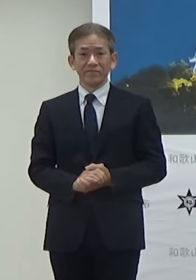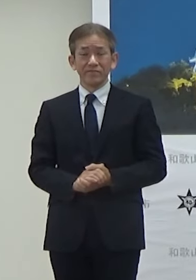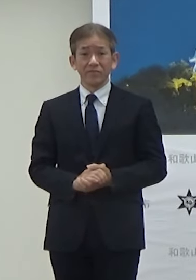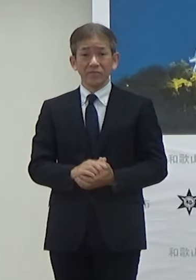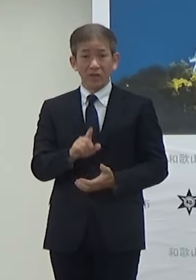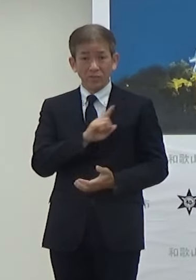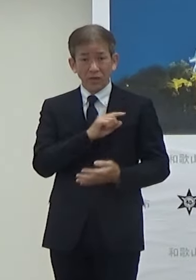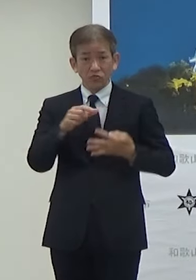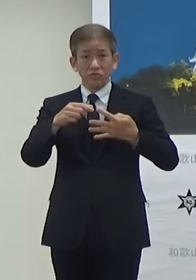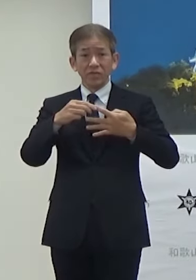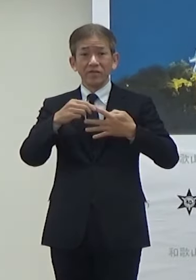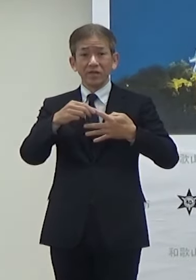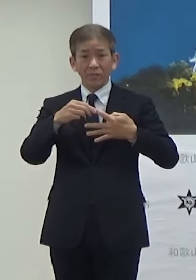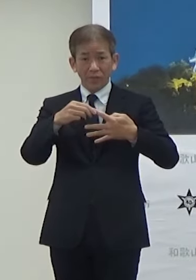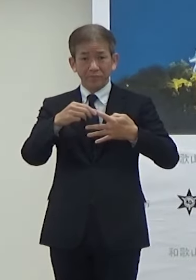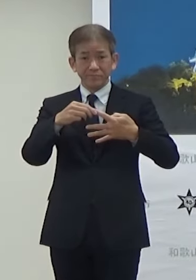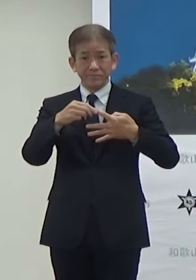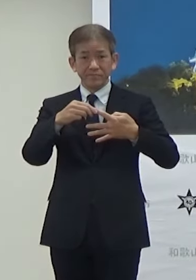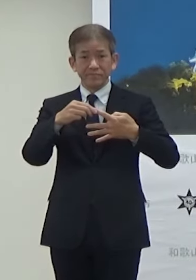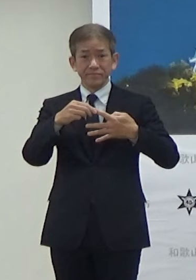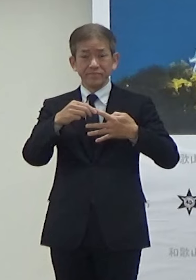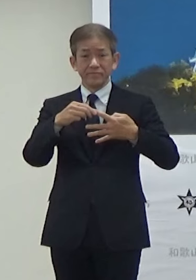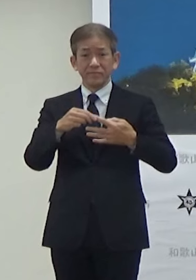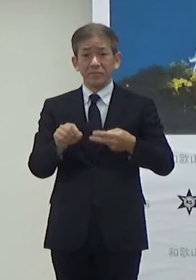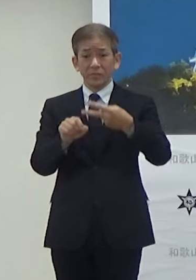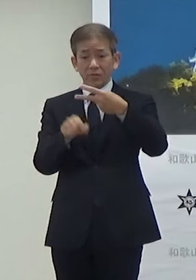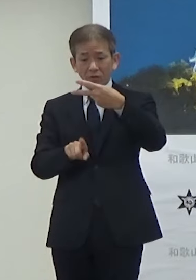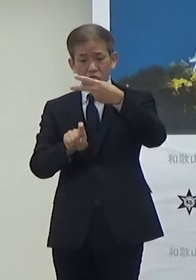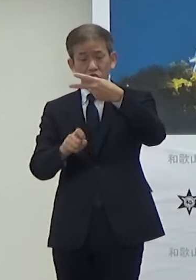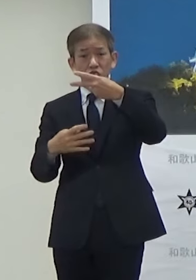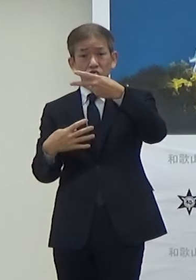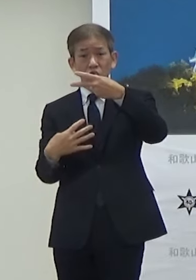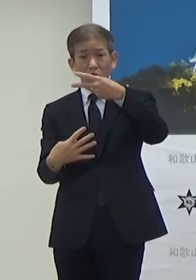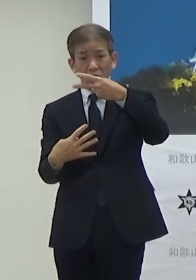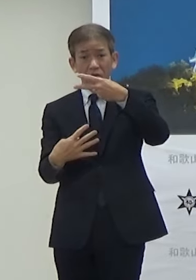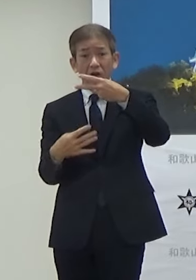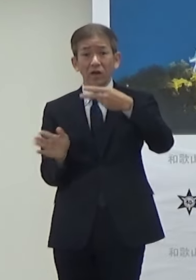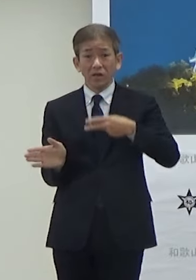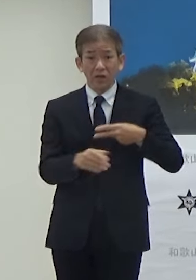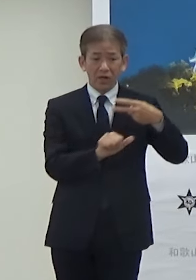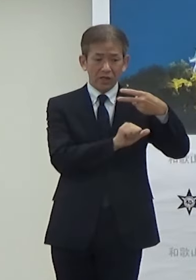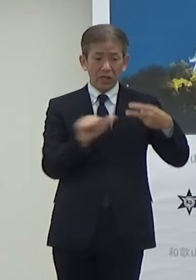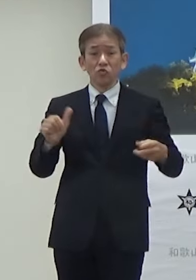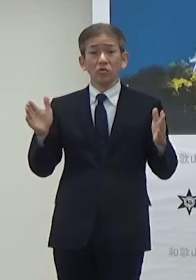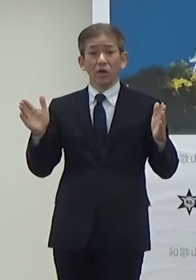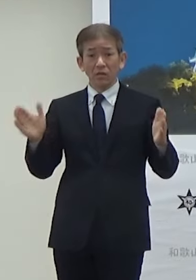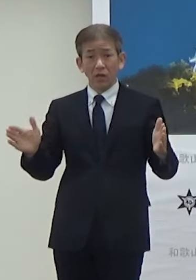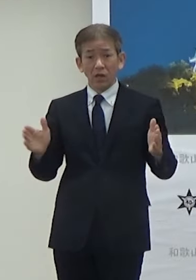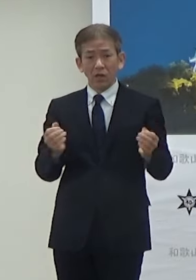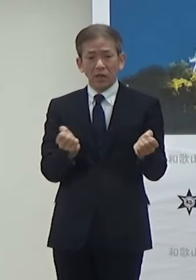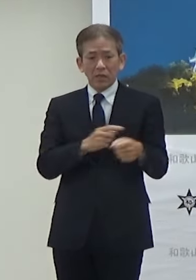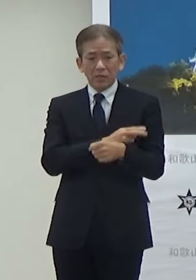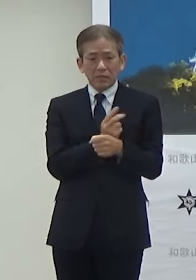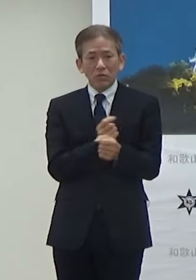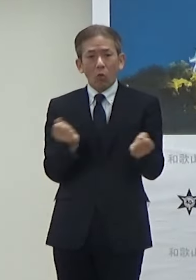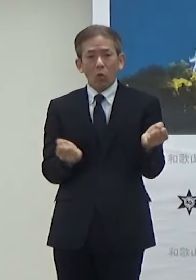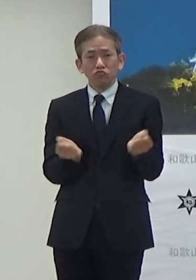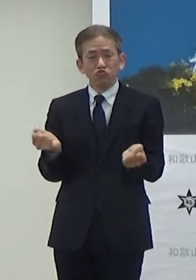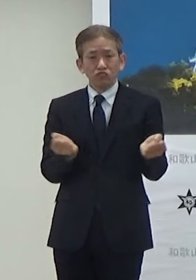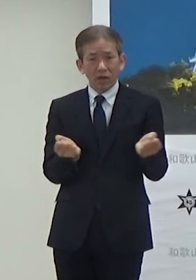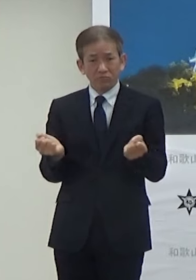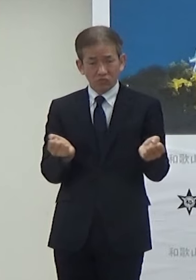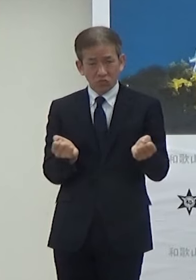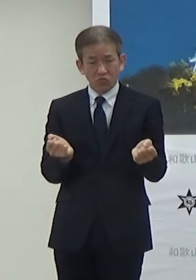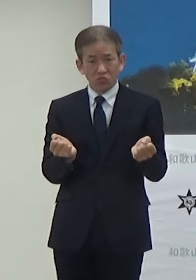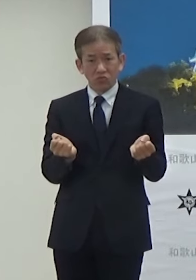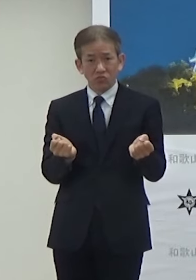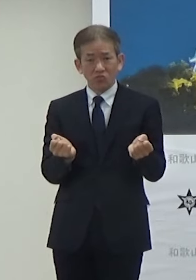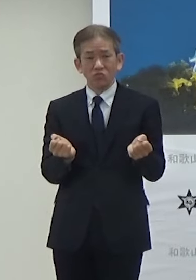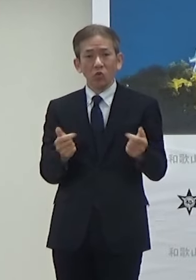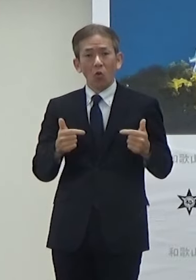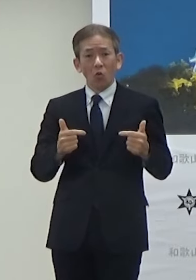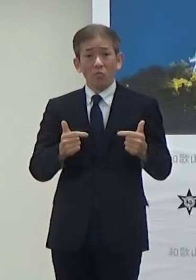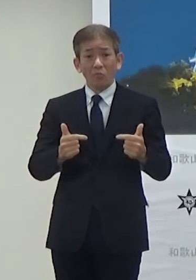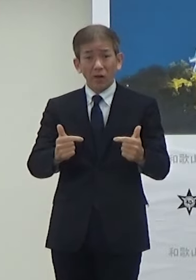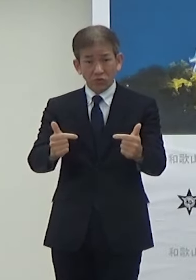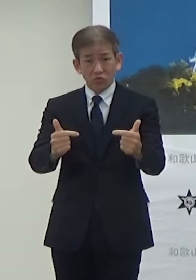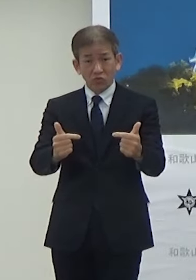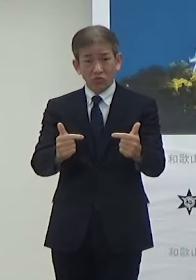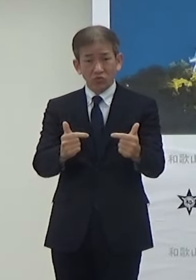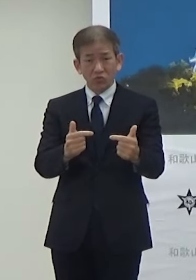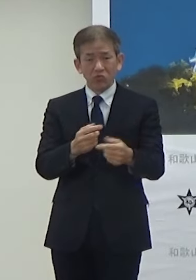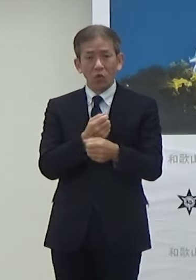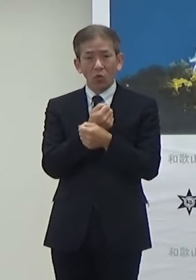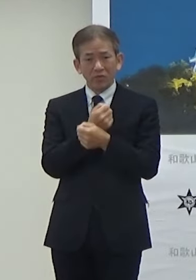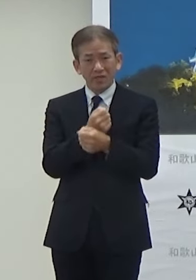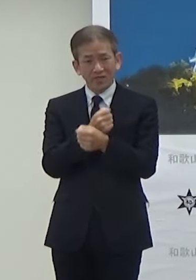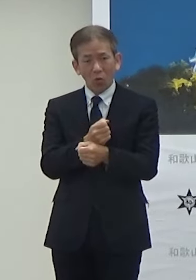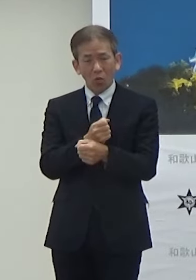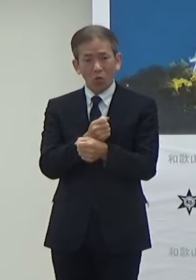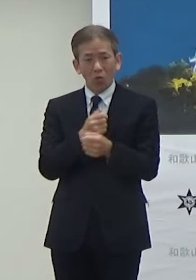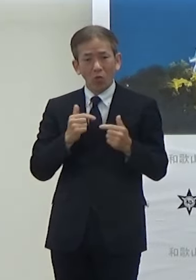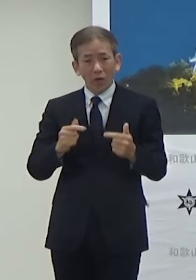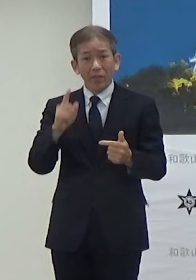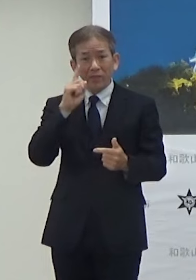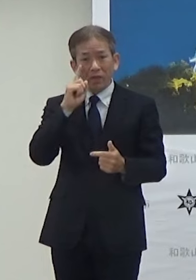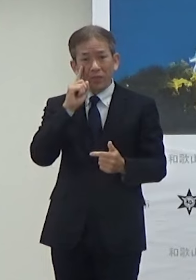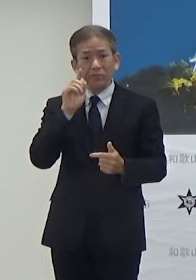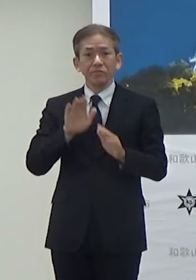まず1点目でございます2月14日から5日間自動運転の自動運転バスの実証運行を開始します